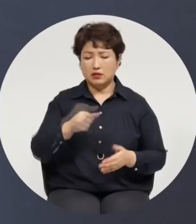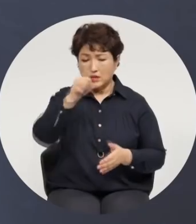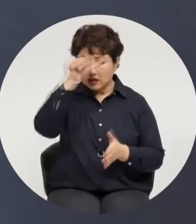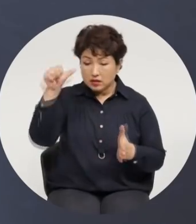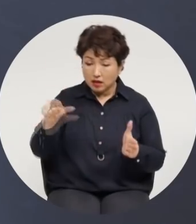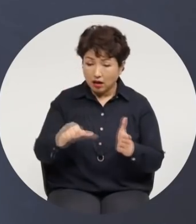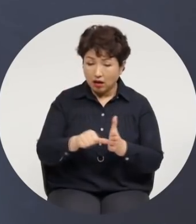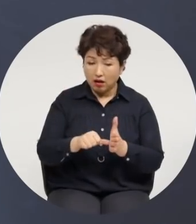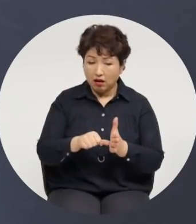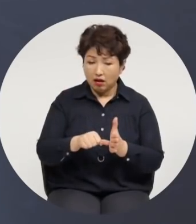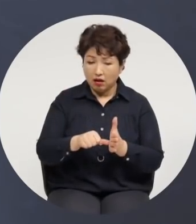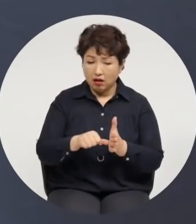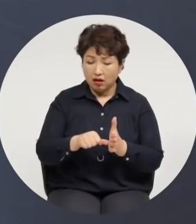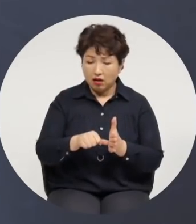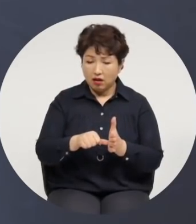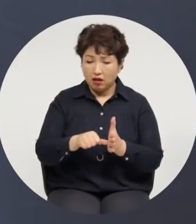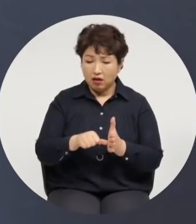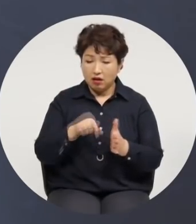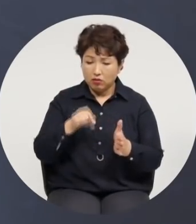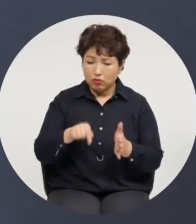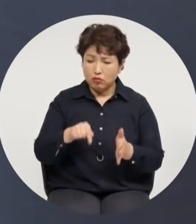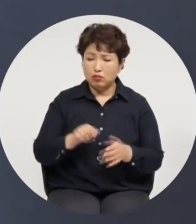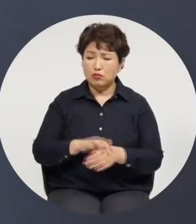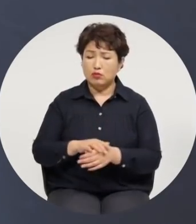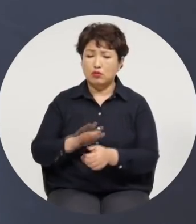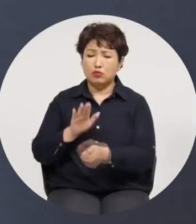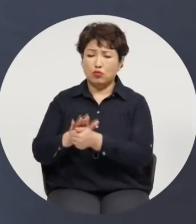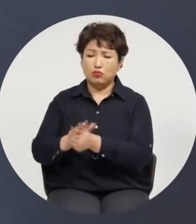아이에게 도움이 되도록 교훈이 되도록 살면 됩니다